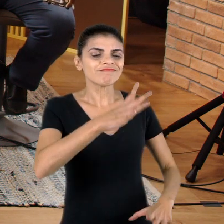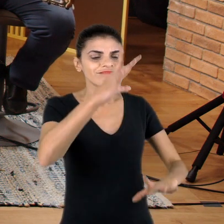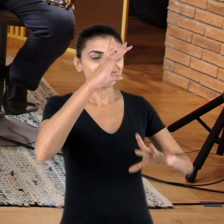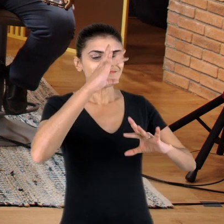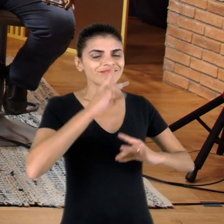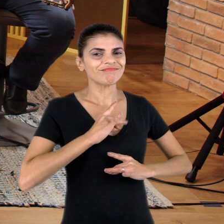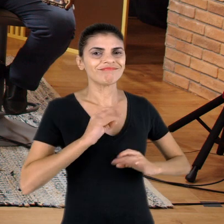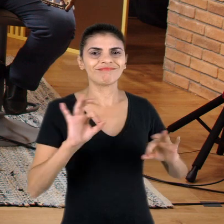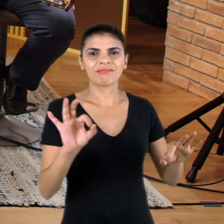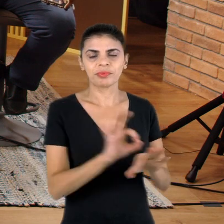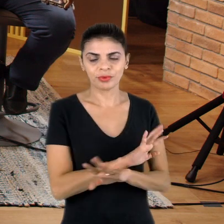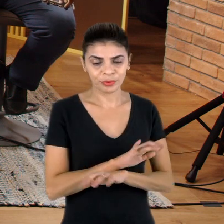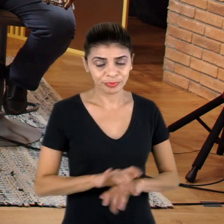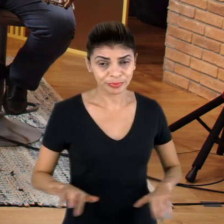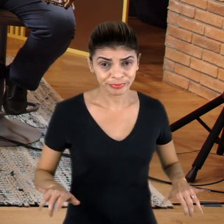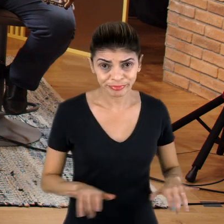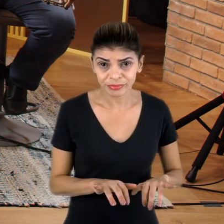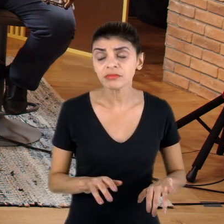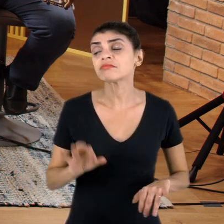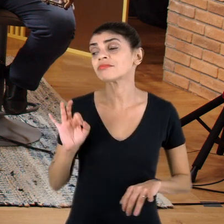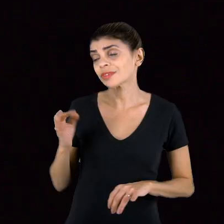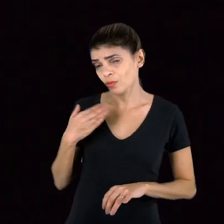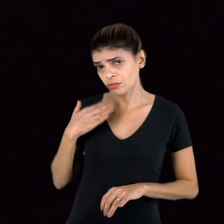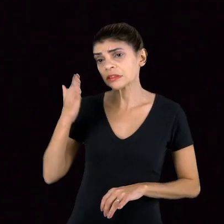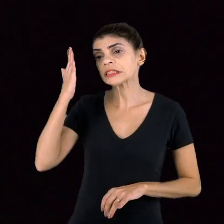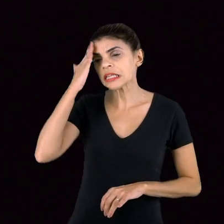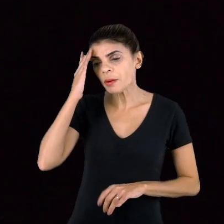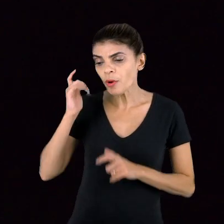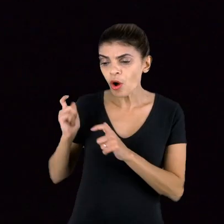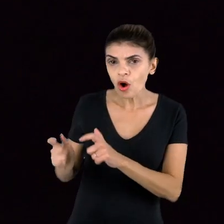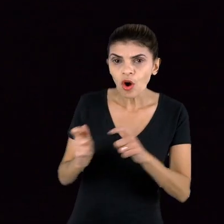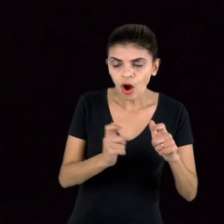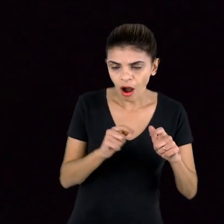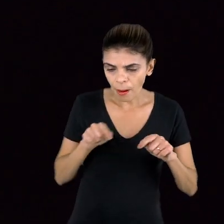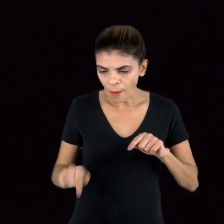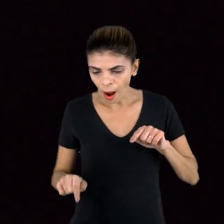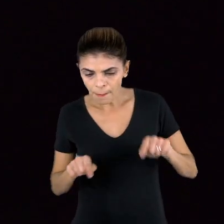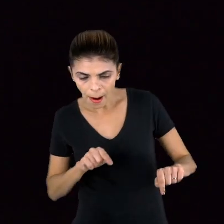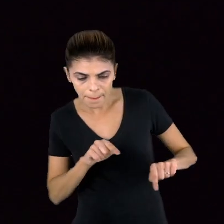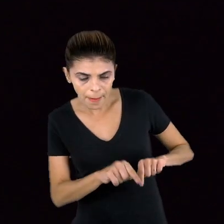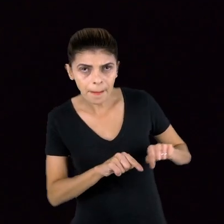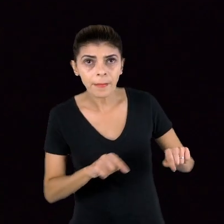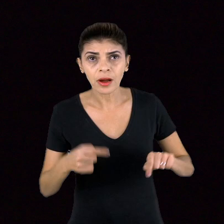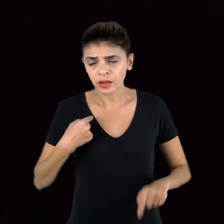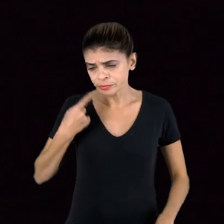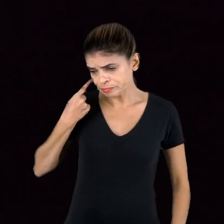É, porque eu sabia localizar... aqui, quando eu via, eu... eu achei!